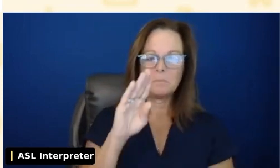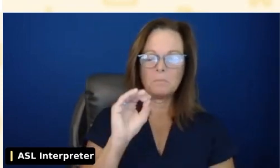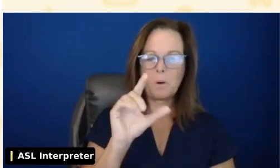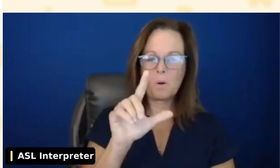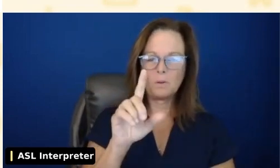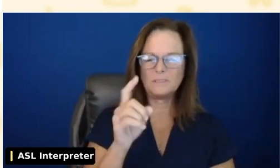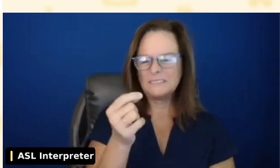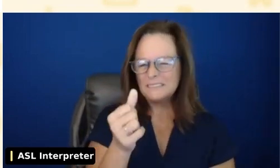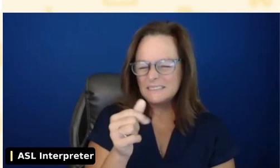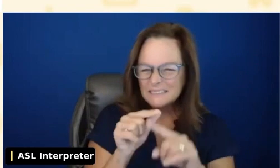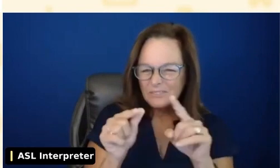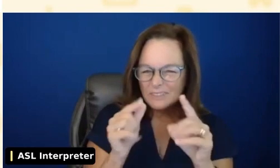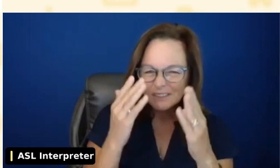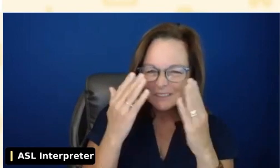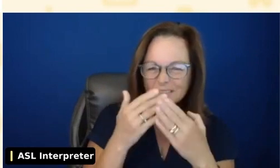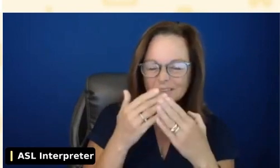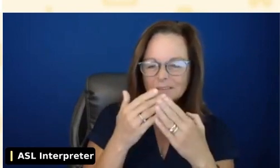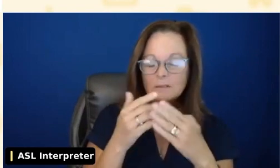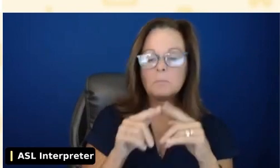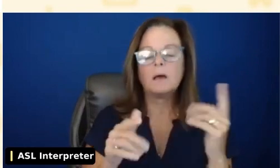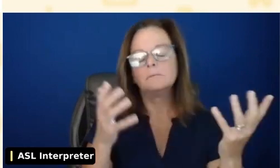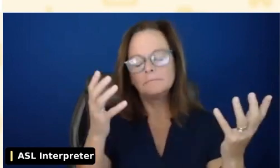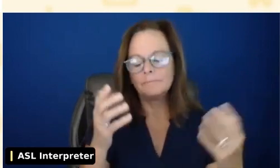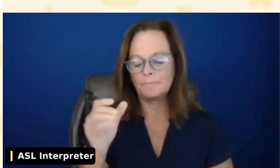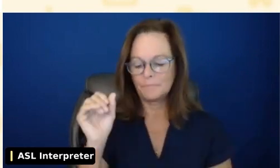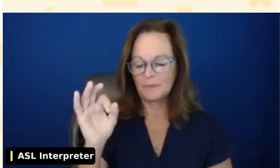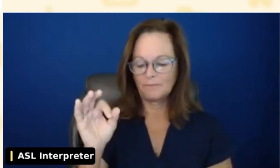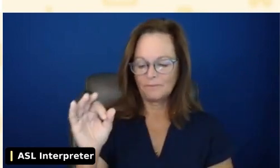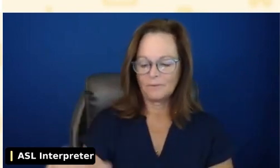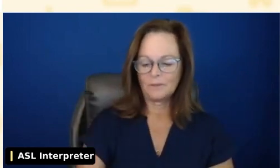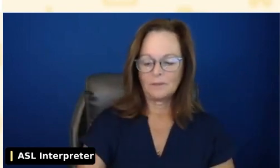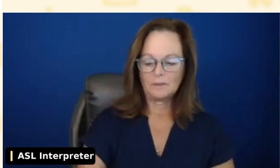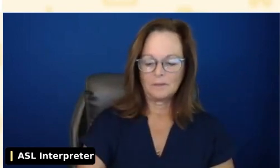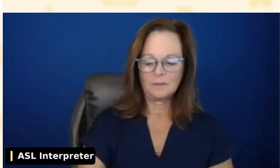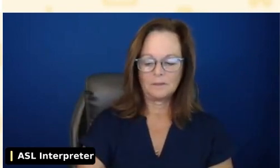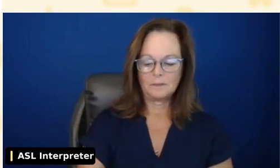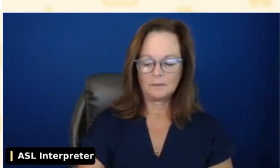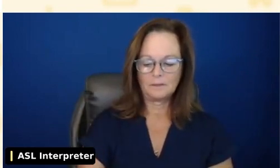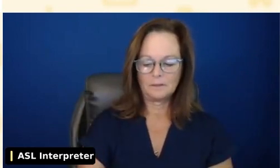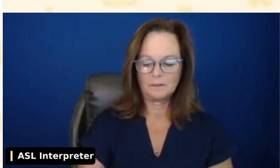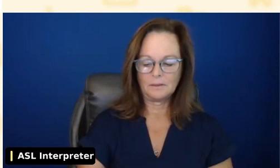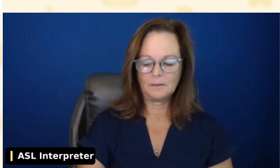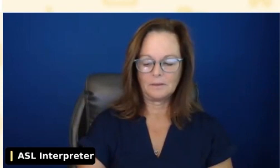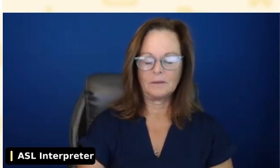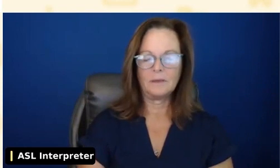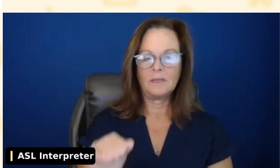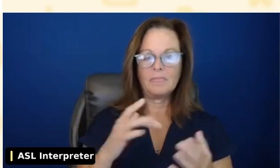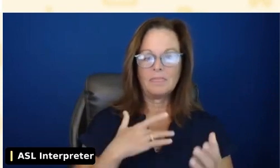Pero sí, si le dan estilo a los enlaces y no puedes cambiar el formato